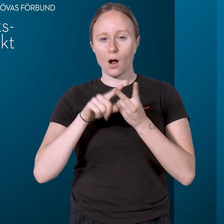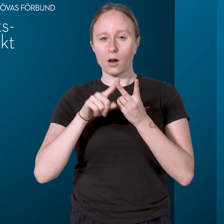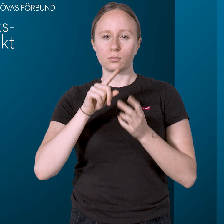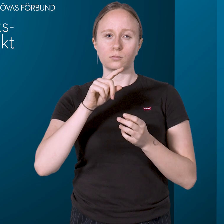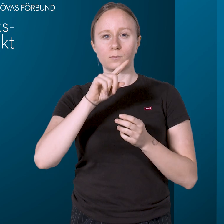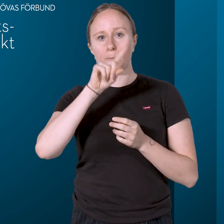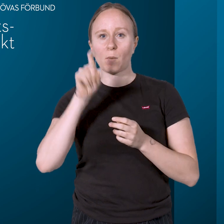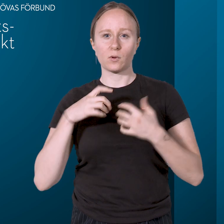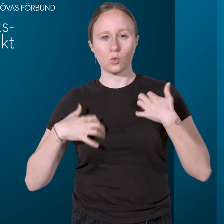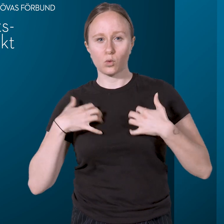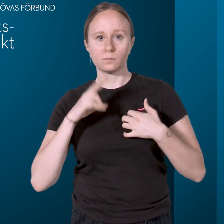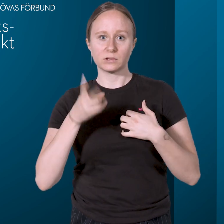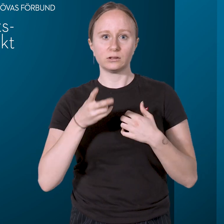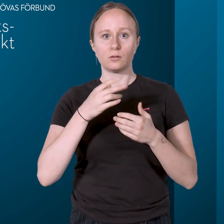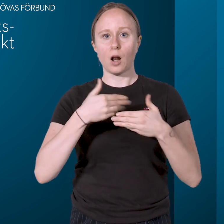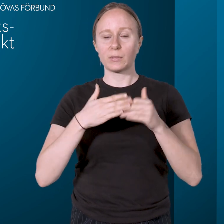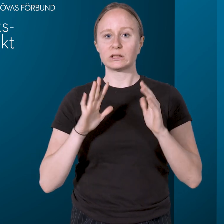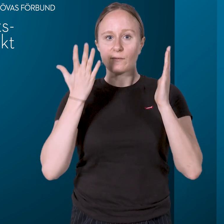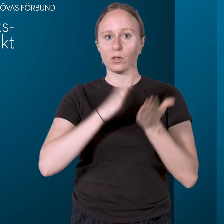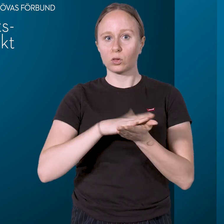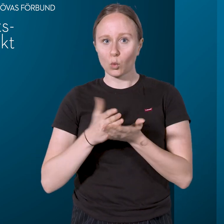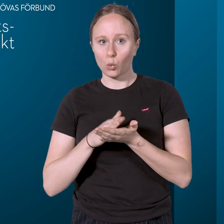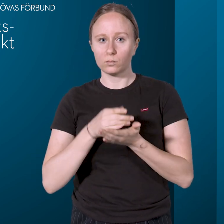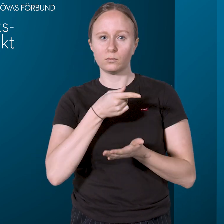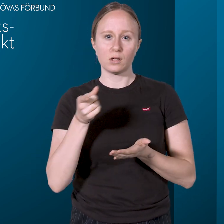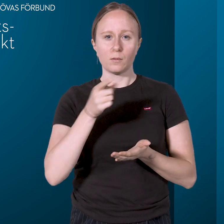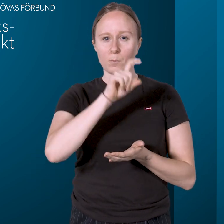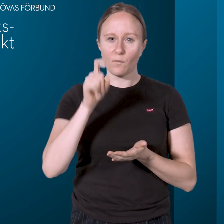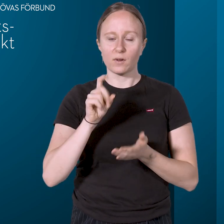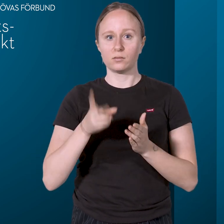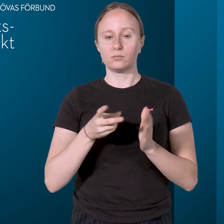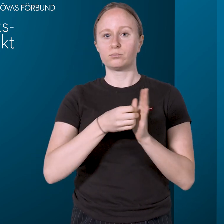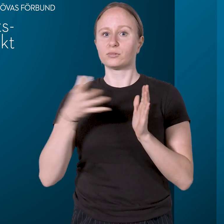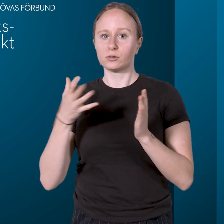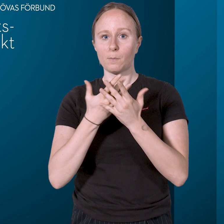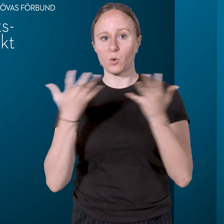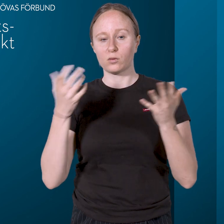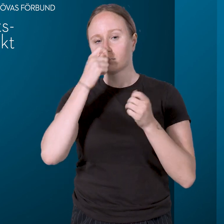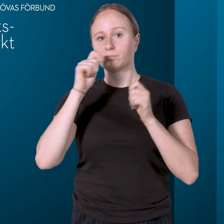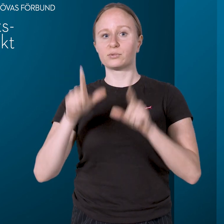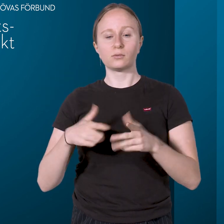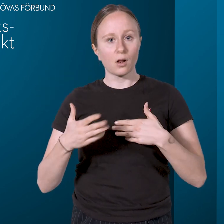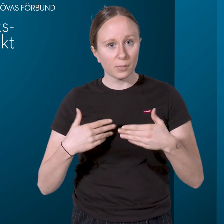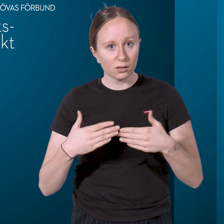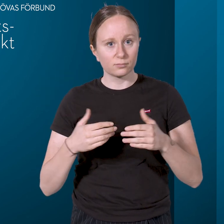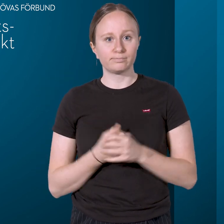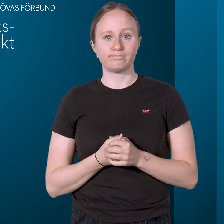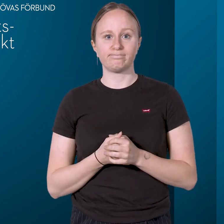Ett annat stort bekymmer har varit arbetslivstolkningen, - vars problem har tvingat vissa att till och med avgå fån sitt jobb.